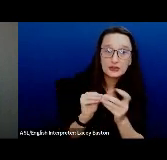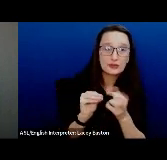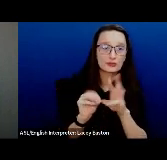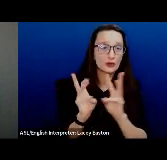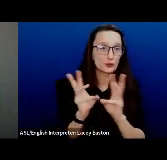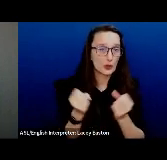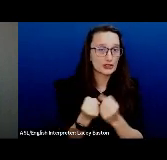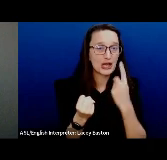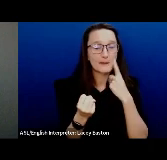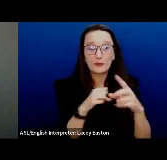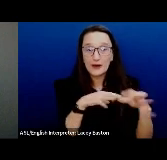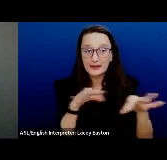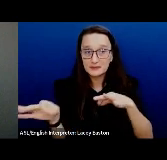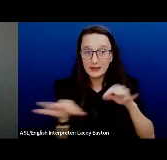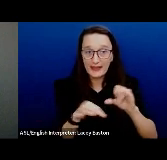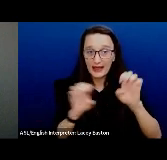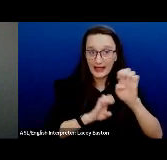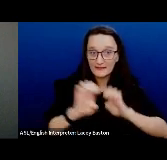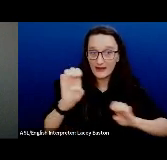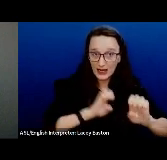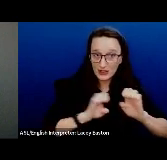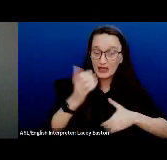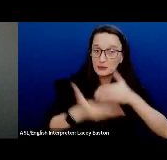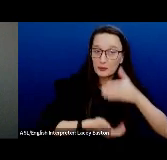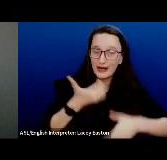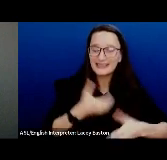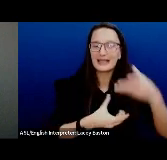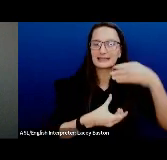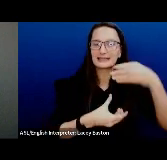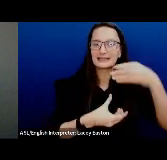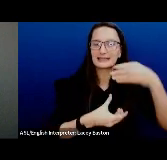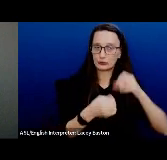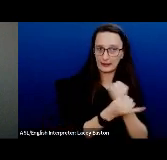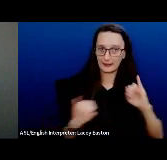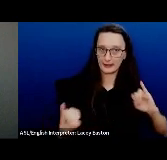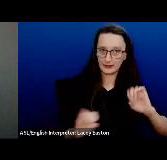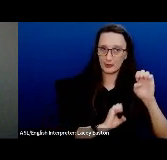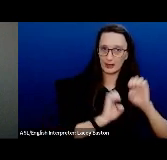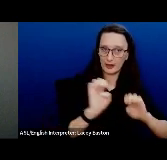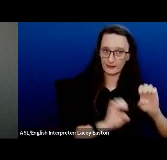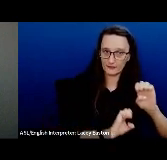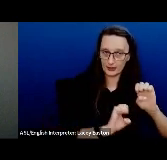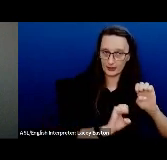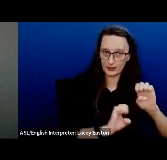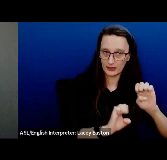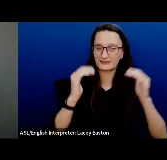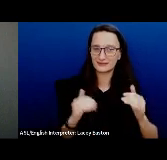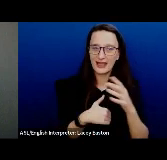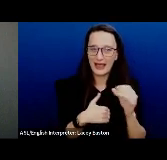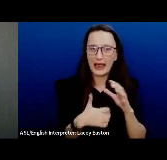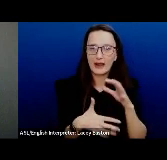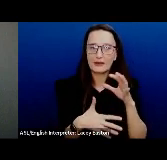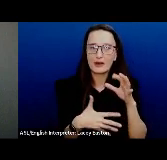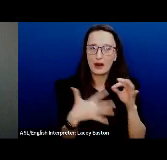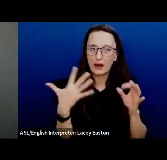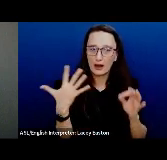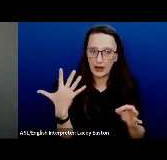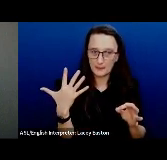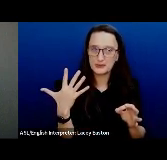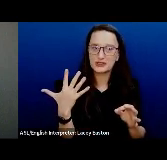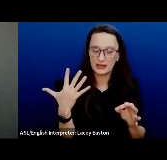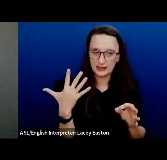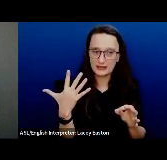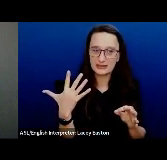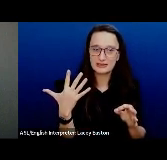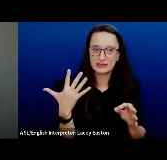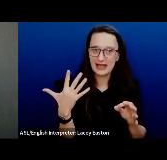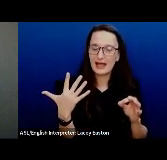evaluaciones independientes, y las opciones y el esquema. los derechos de los padres, esto es algo